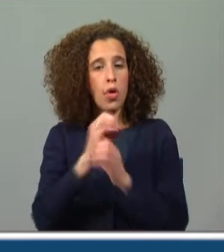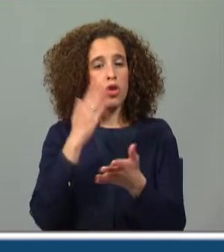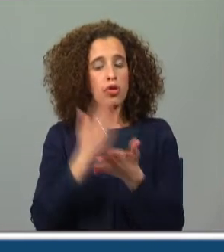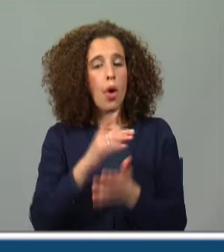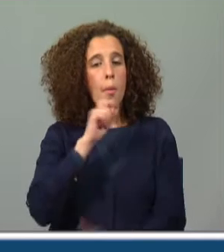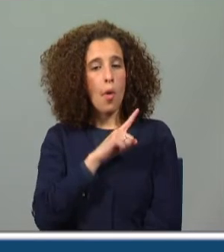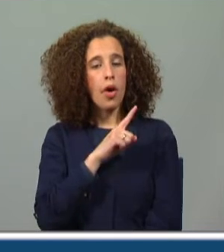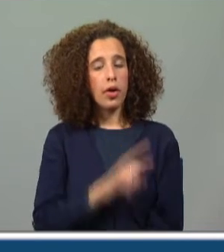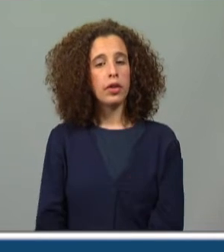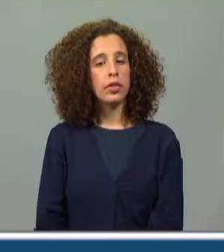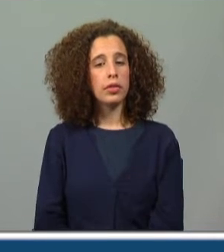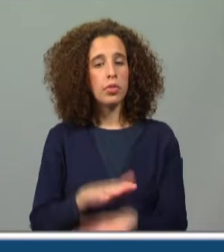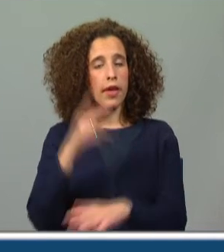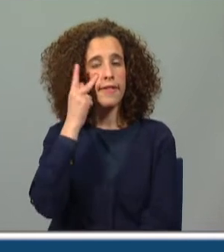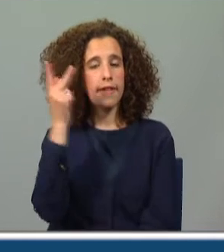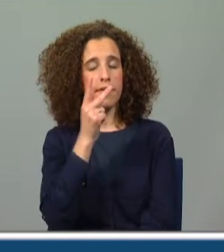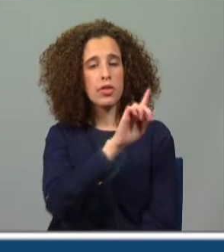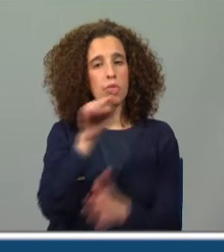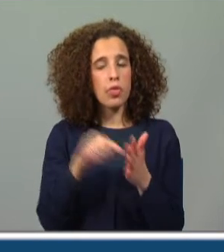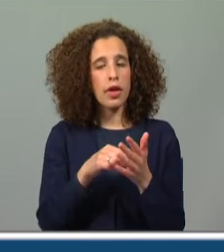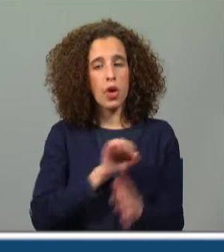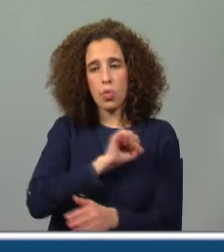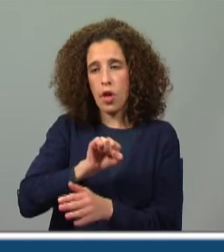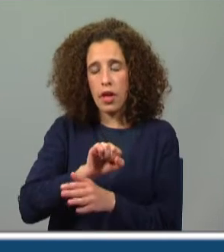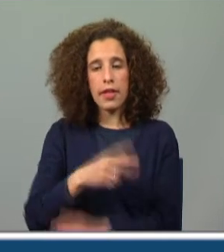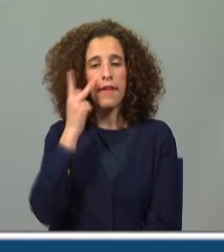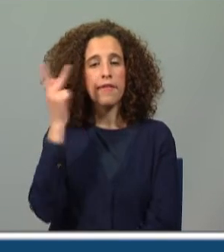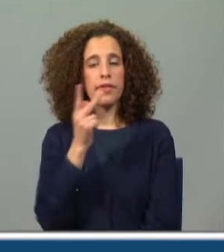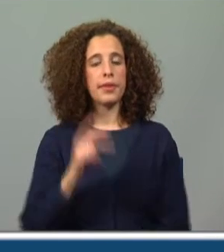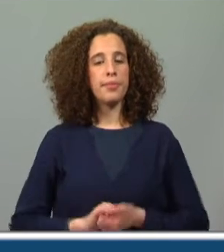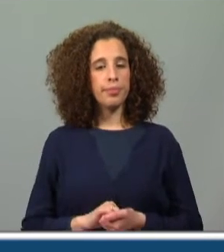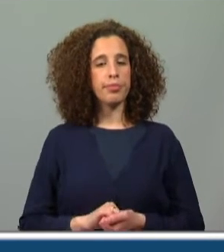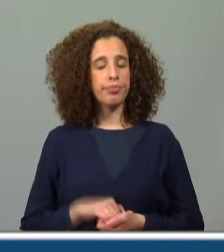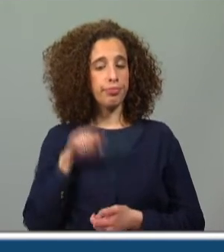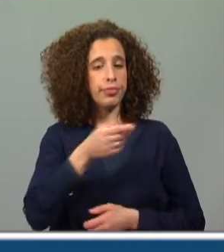pode ter a revelia da vida e do destino contrariando a vida e o destino é essa 你可以在缺席的情況下擁有生命和命運人生與命運的矛盾就是這樣